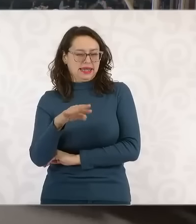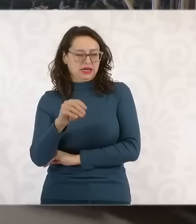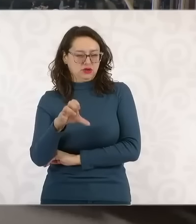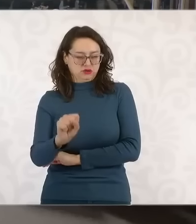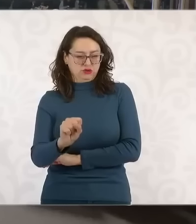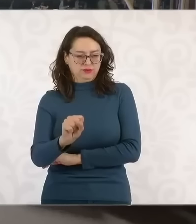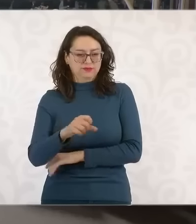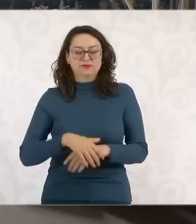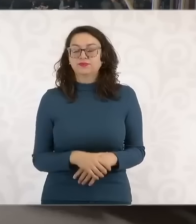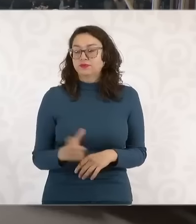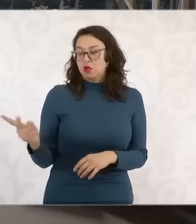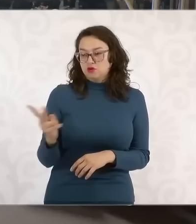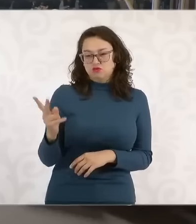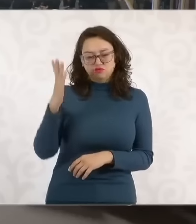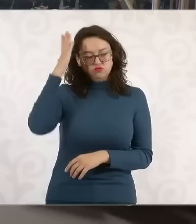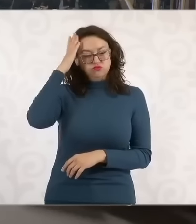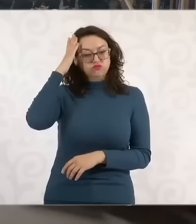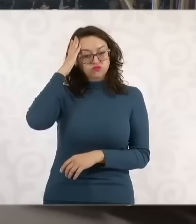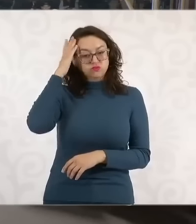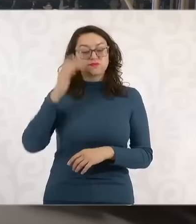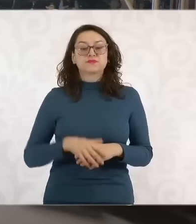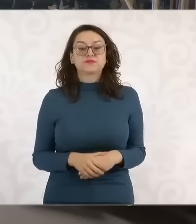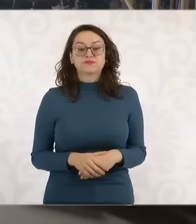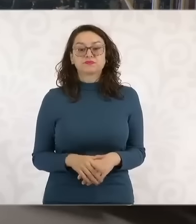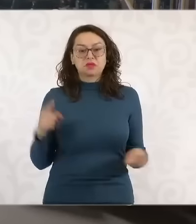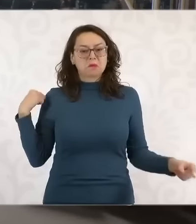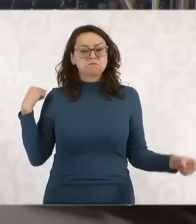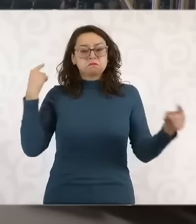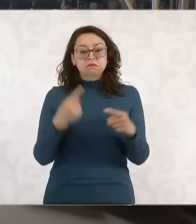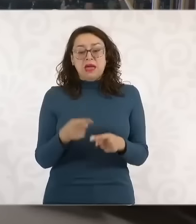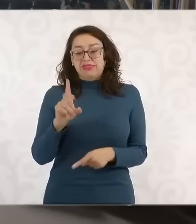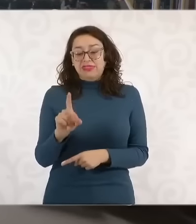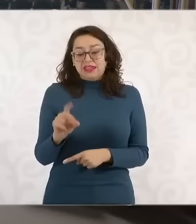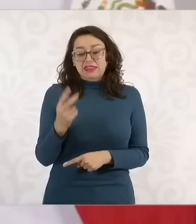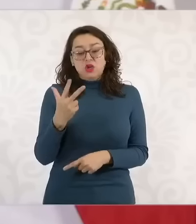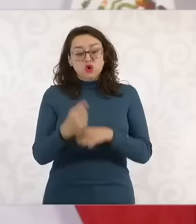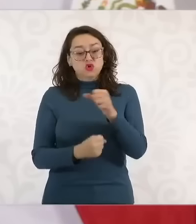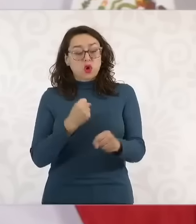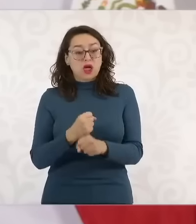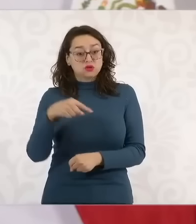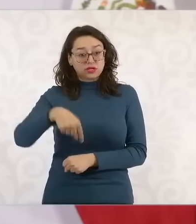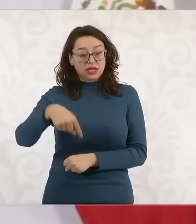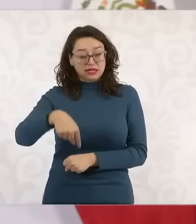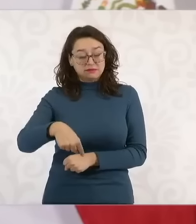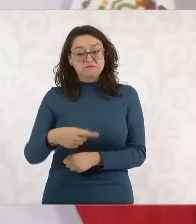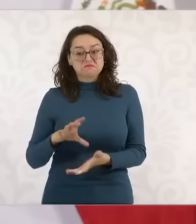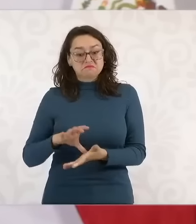Fabio. Eh, llevan 38 años en México. Van a hacer una inversión de 1300 millones de dólares. Se va